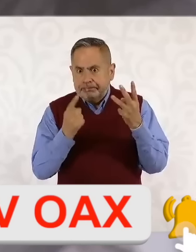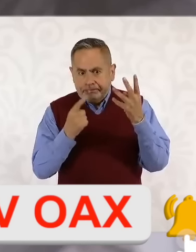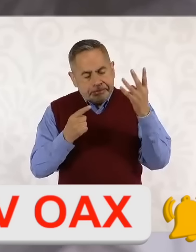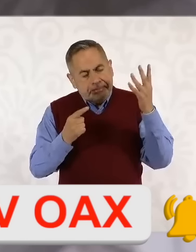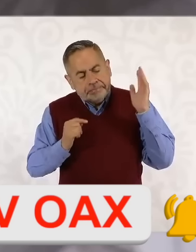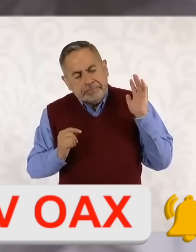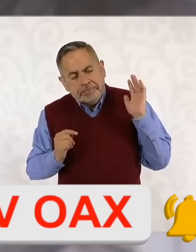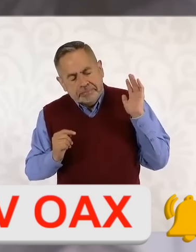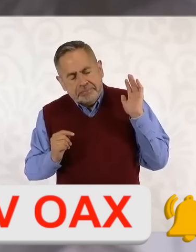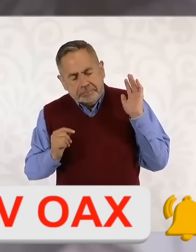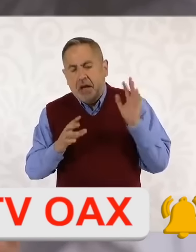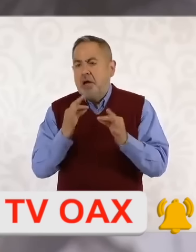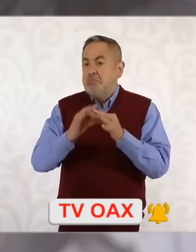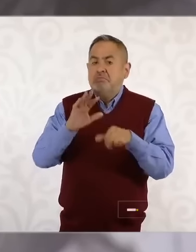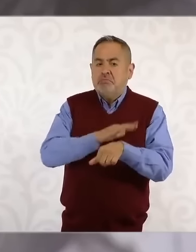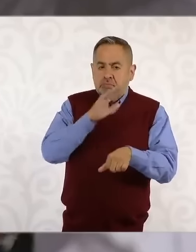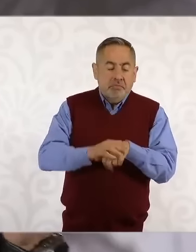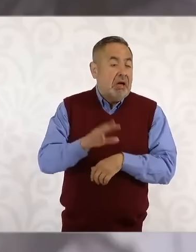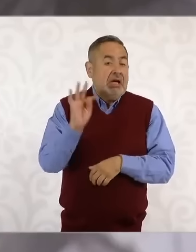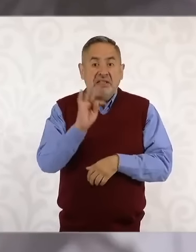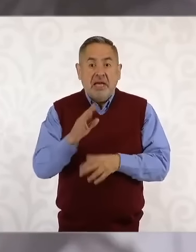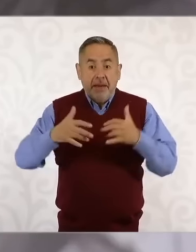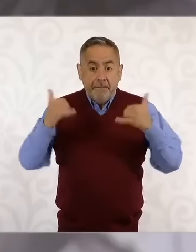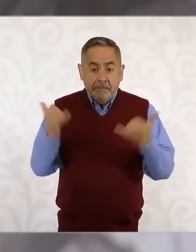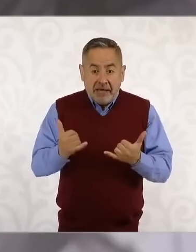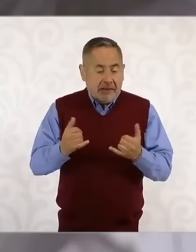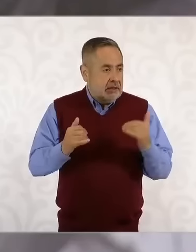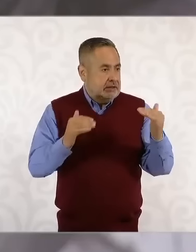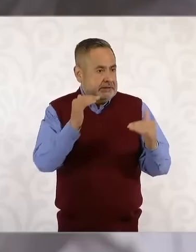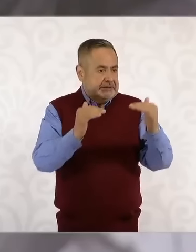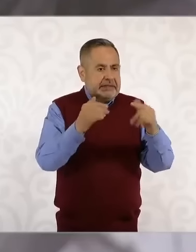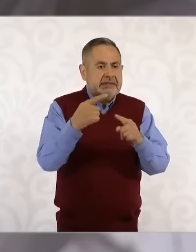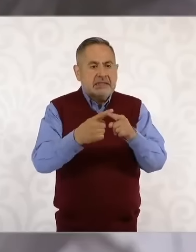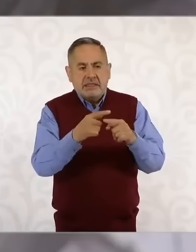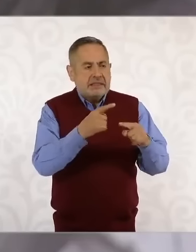en el caso de si había algún empate entre al proyectos, ¿no? Entonces, siempre se buscó que